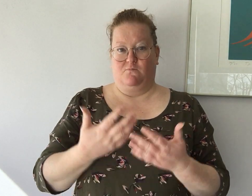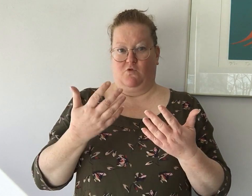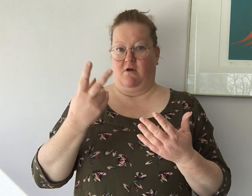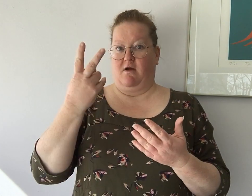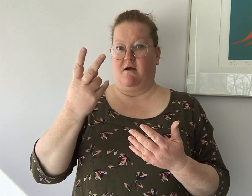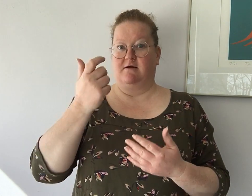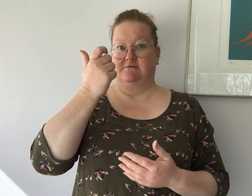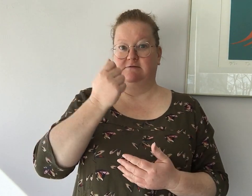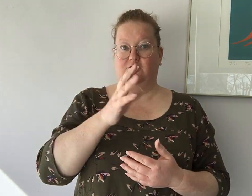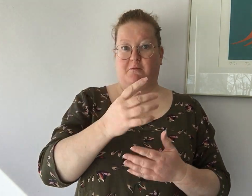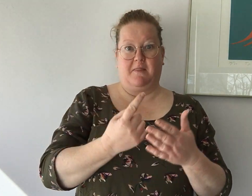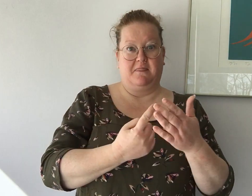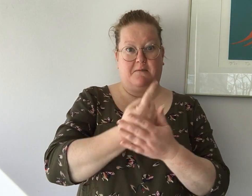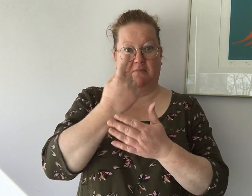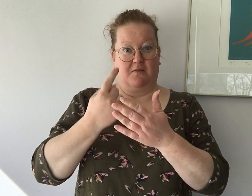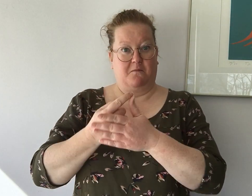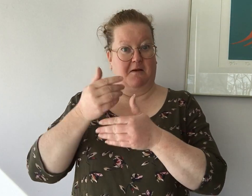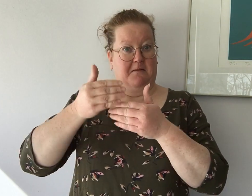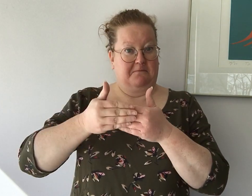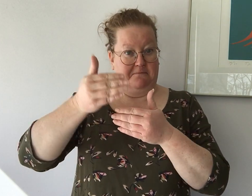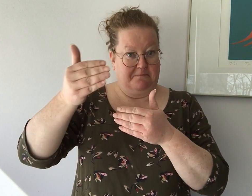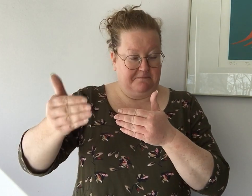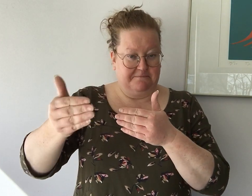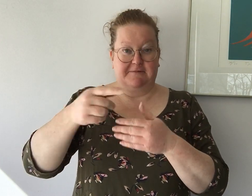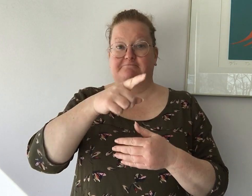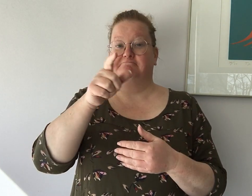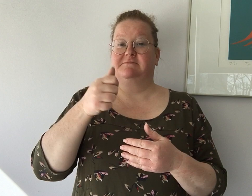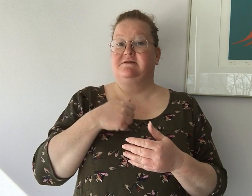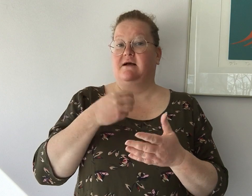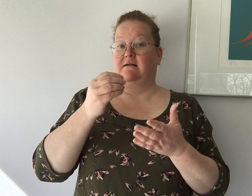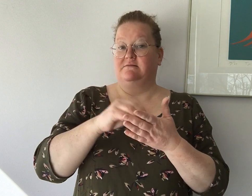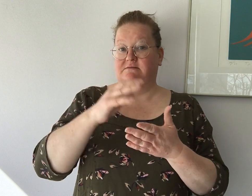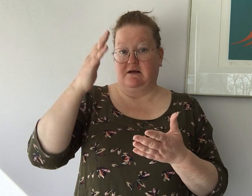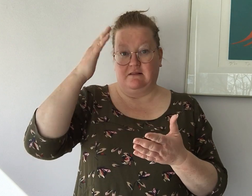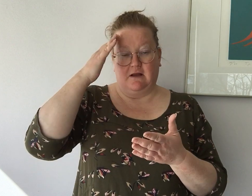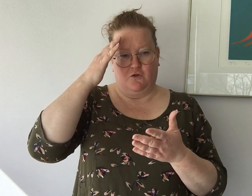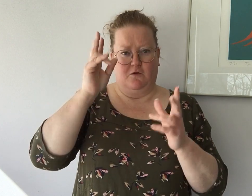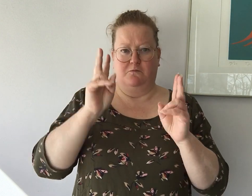Saatte siis tietoa kahdesta tulevasta seniorien tapahtumasta -